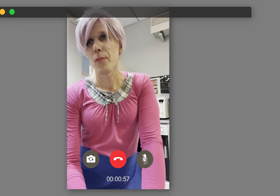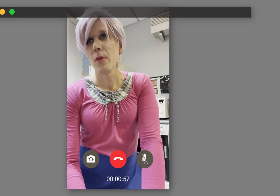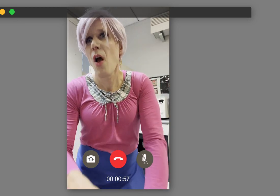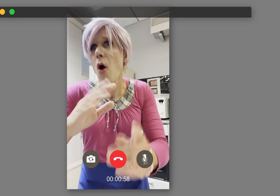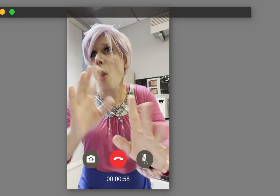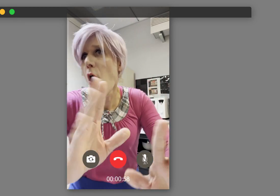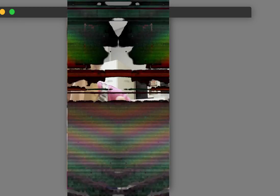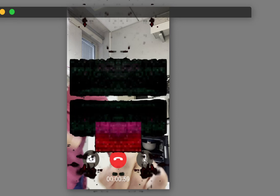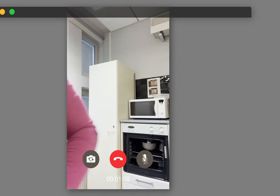Oijoijoi!